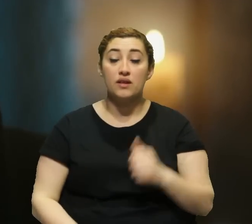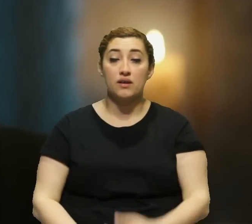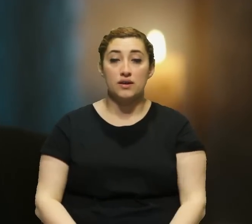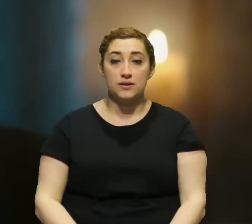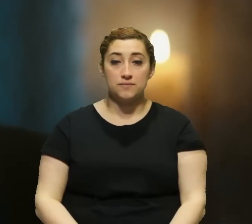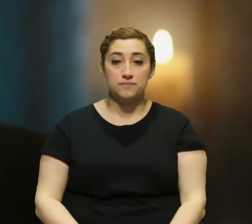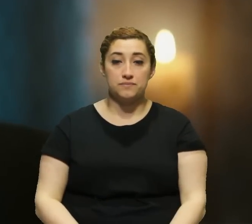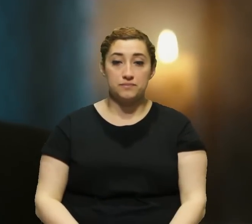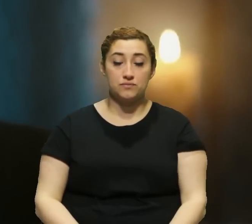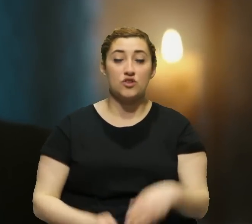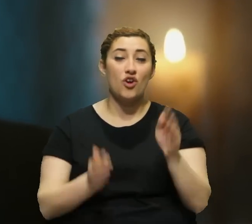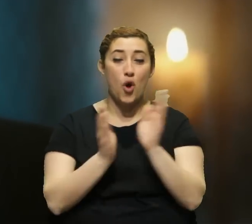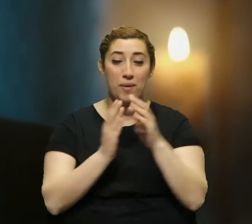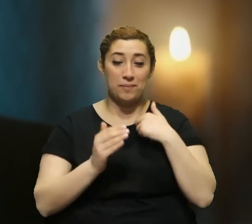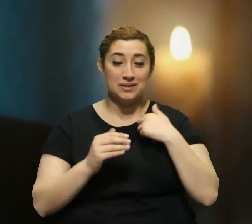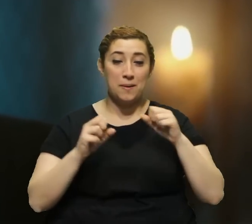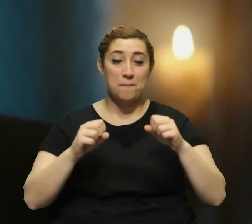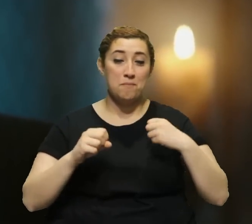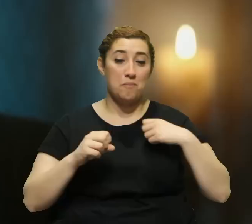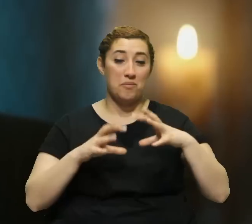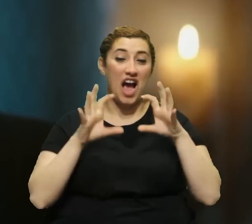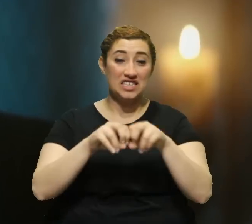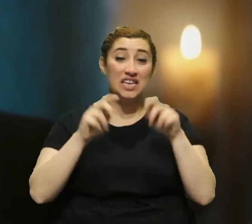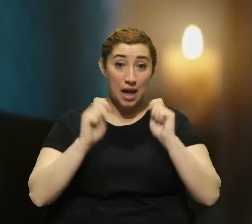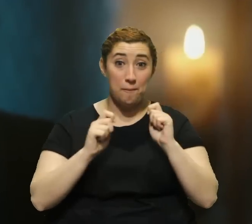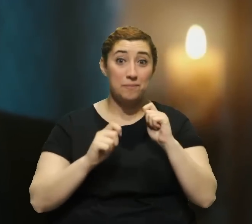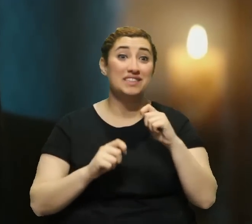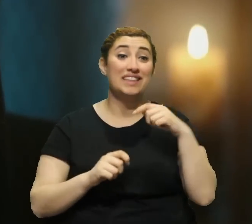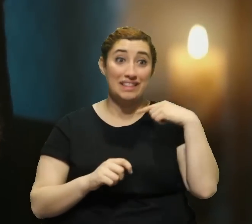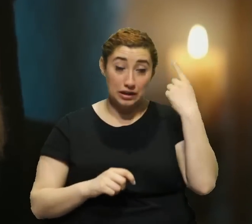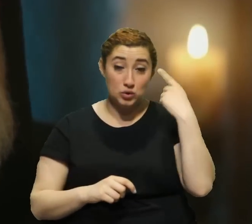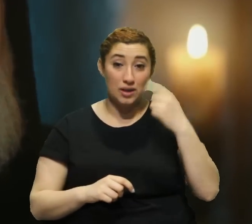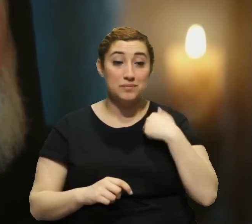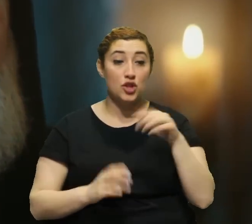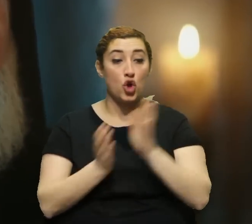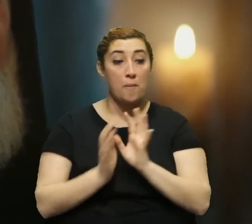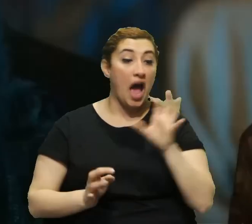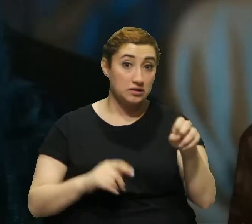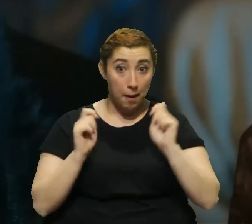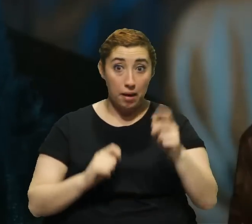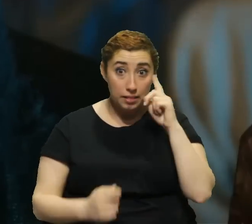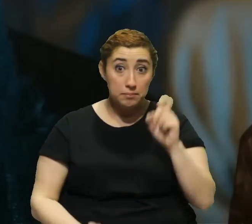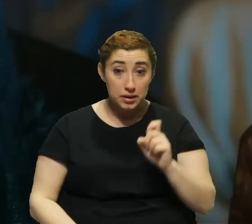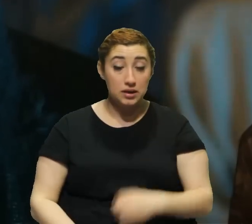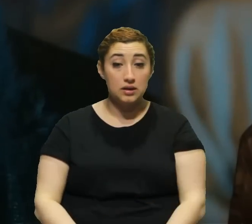İt, paçamızı ısırır deyi biz de iti mi ısıralım.